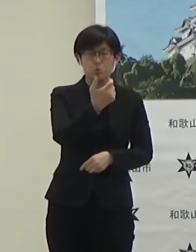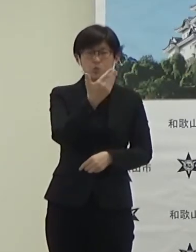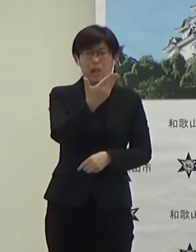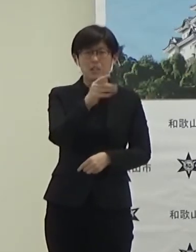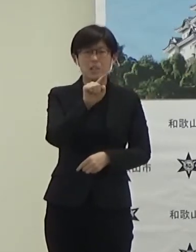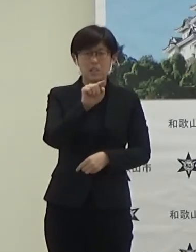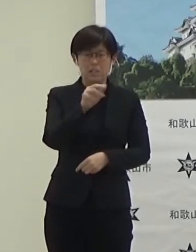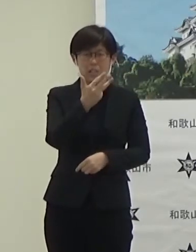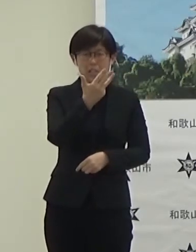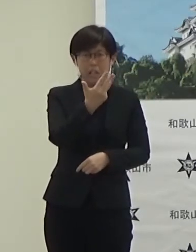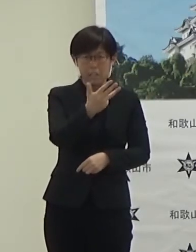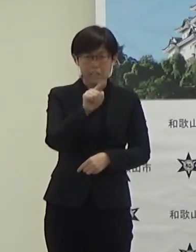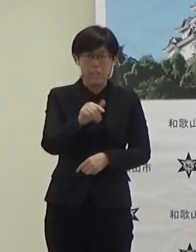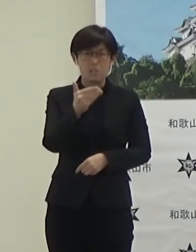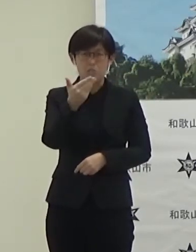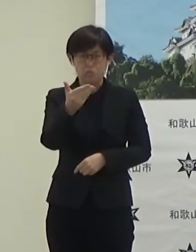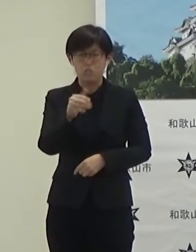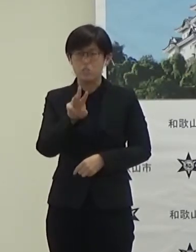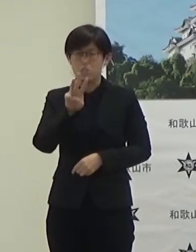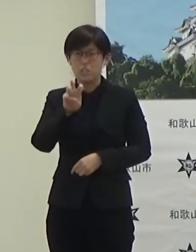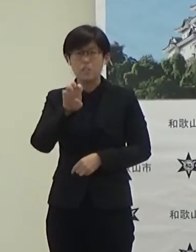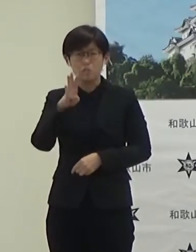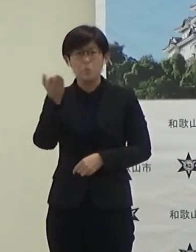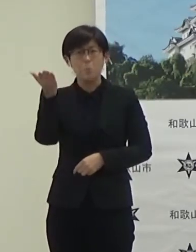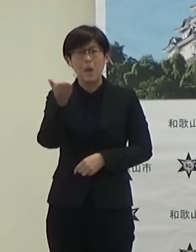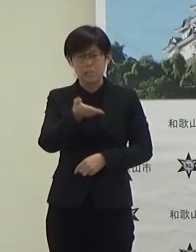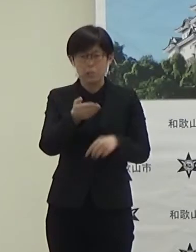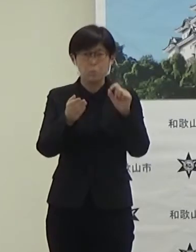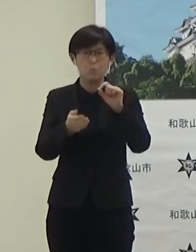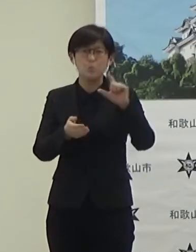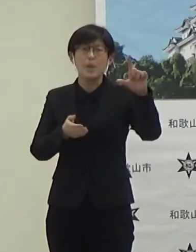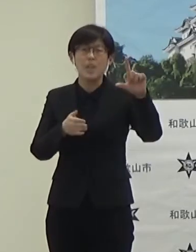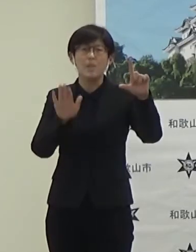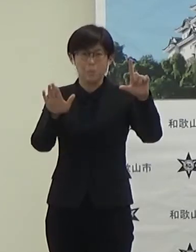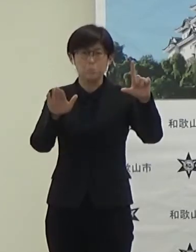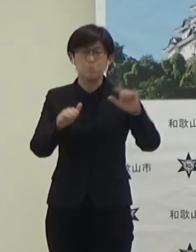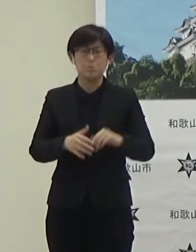34％の増となってきました。